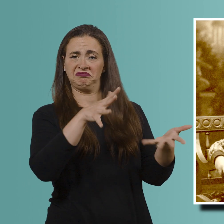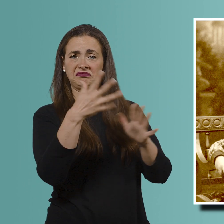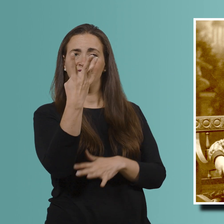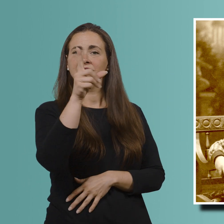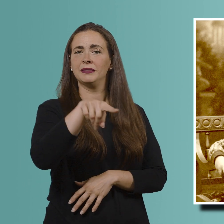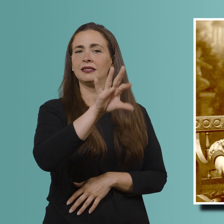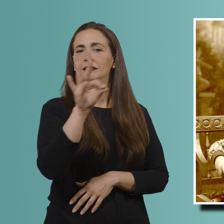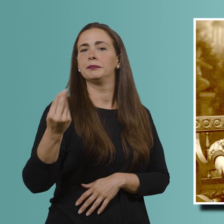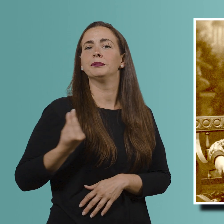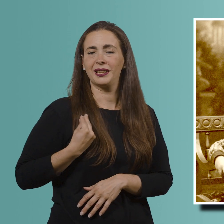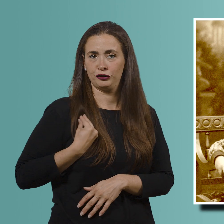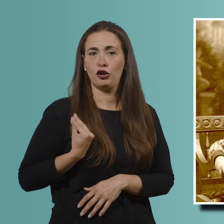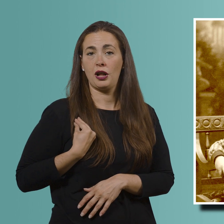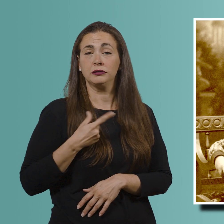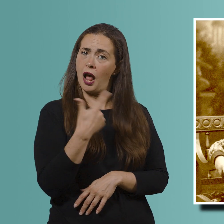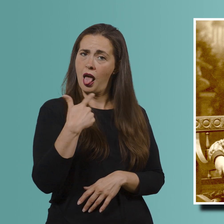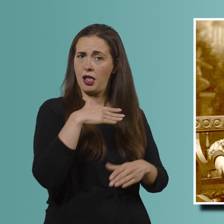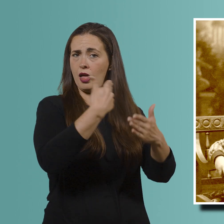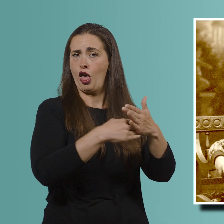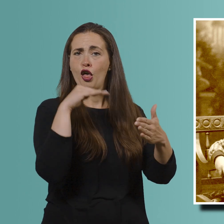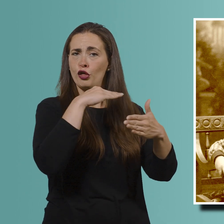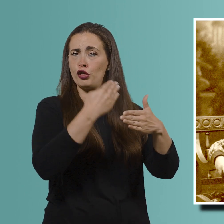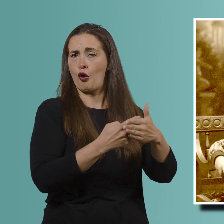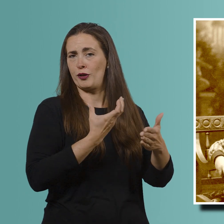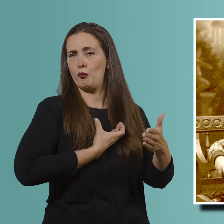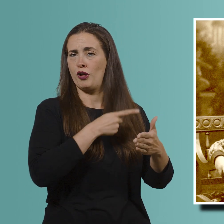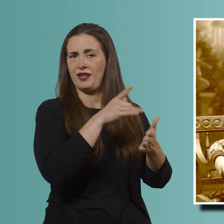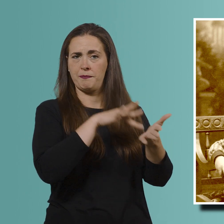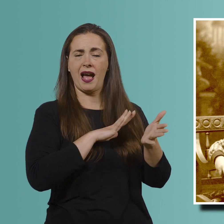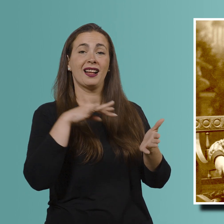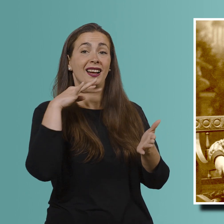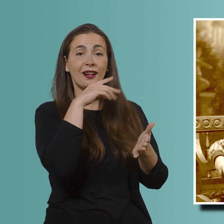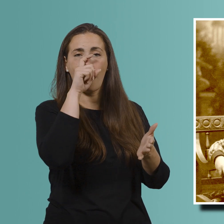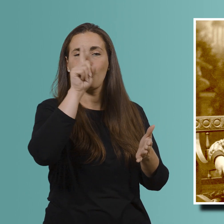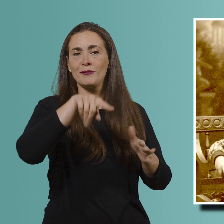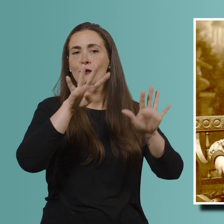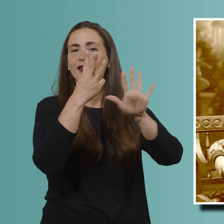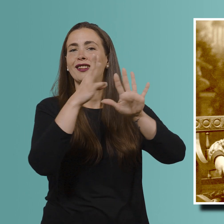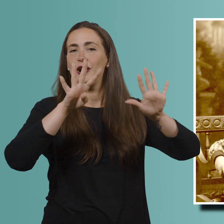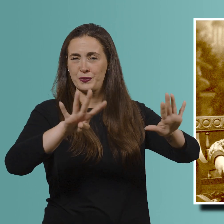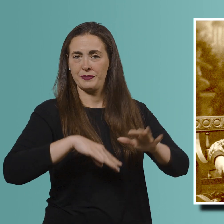Van ser uns tres mil cinc-cents, segons la documentació municipal del gener de 1939.